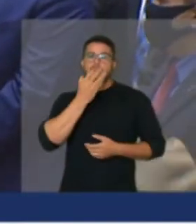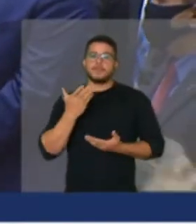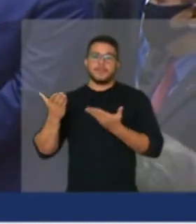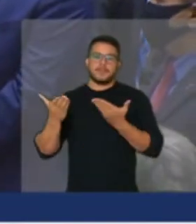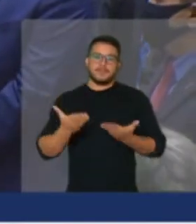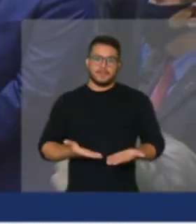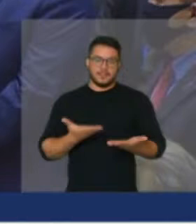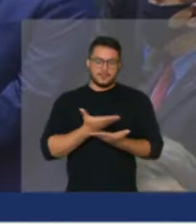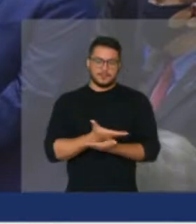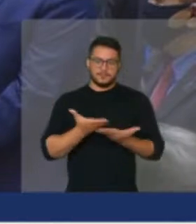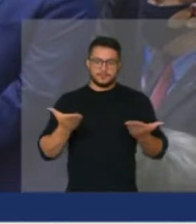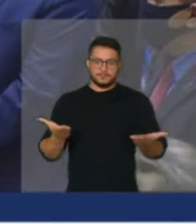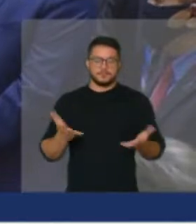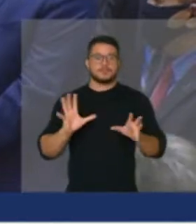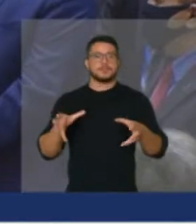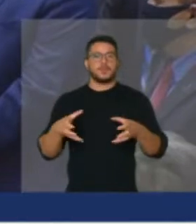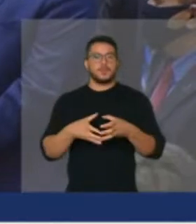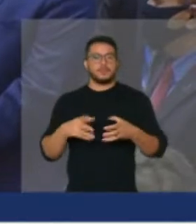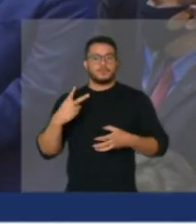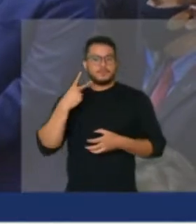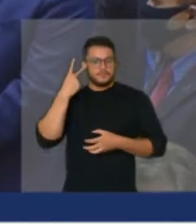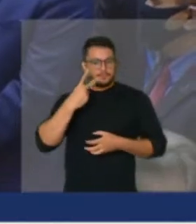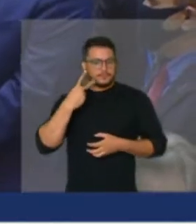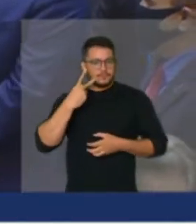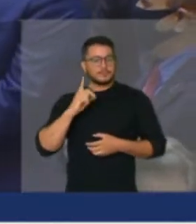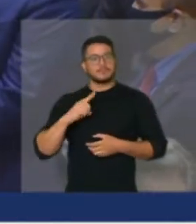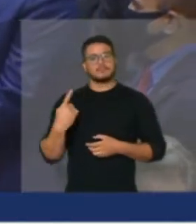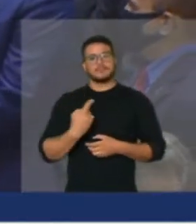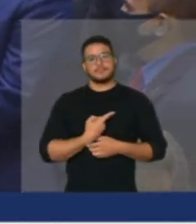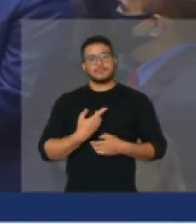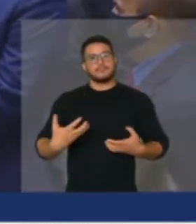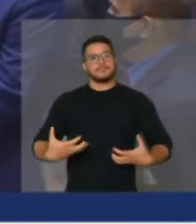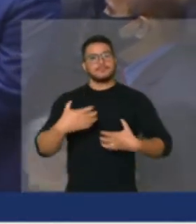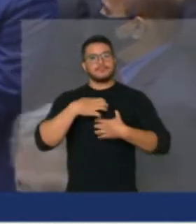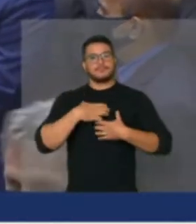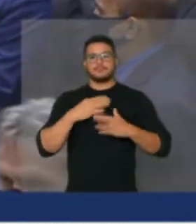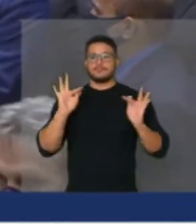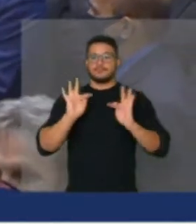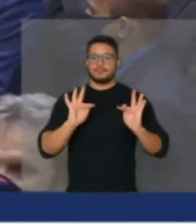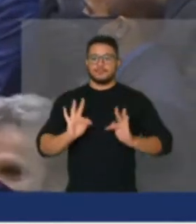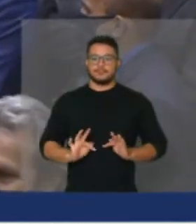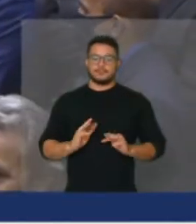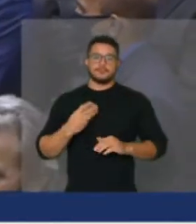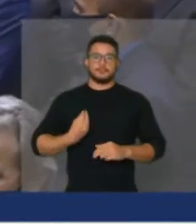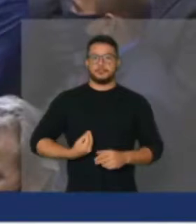VEREADORES E DIZER QUE ESSA CASA SE ALEGRA MUITO, COM CERTEZA O MUNICÍPIO DE TRAJANO DE MORAES SERÁ SEMPRE LEMBRADO PELO NOSSO MANDATO E PELOS PARLAMENTARES DO RIO DE